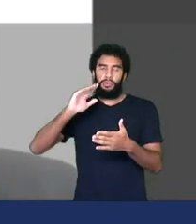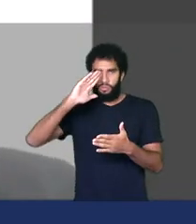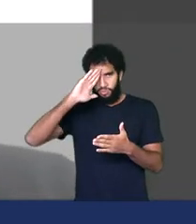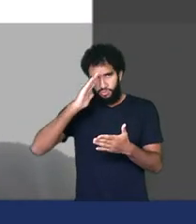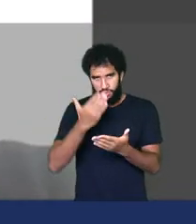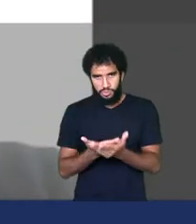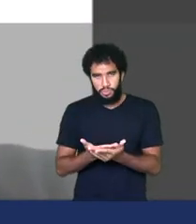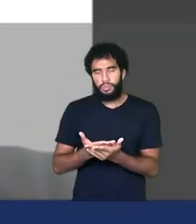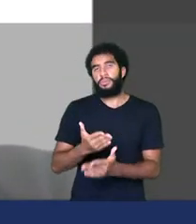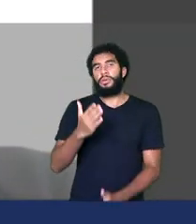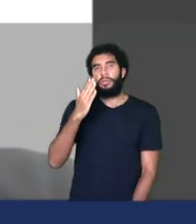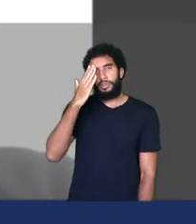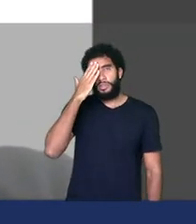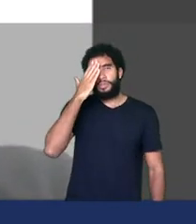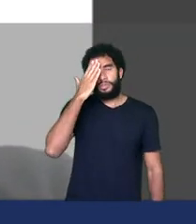A CNBB, UMA INSTITUIÇÃO QUE TEM CREDIBILIDADE E SABE QUAIS